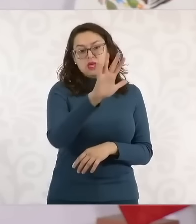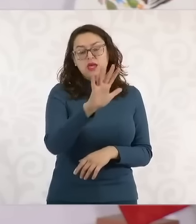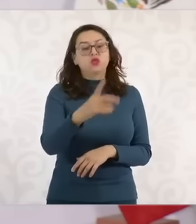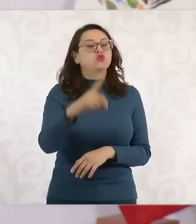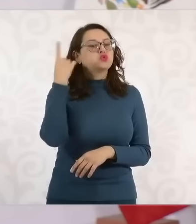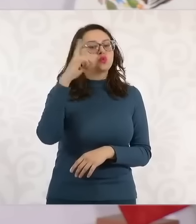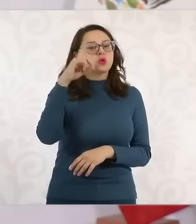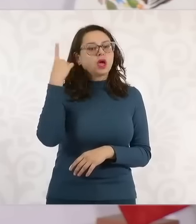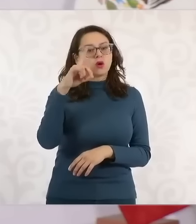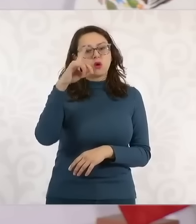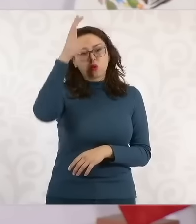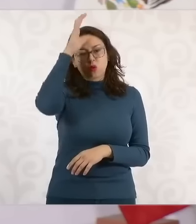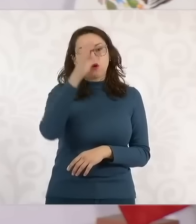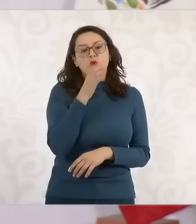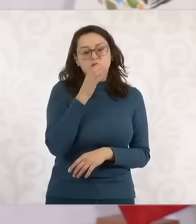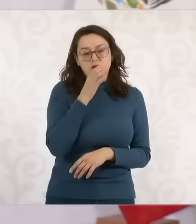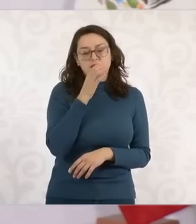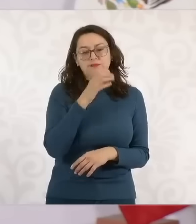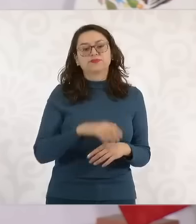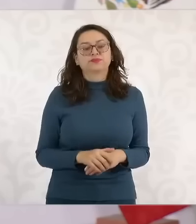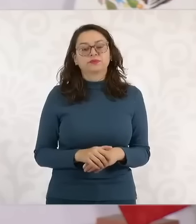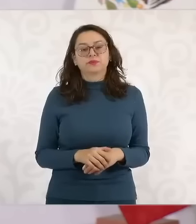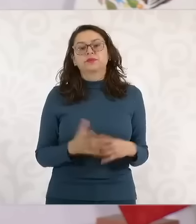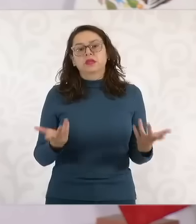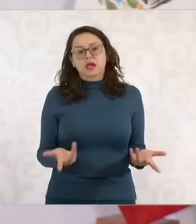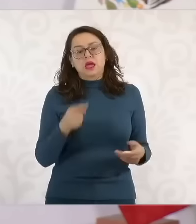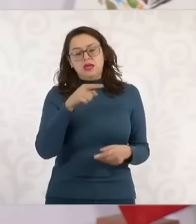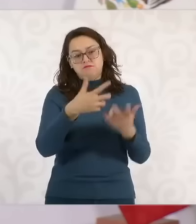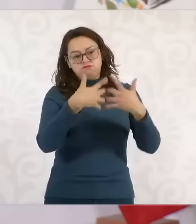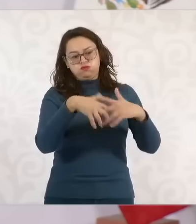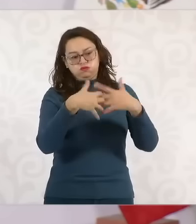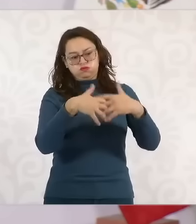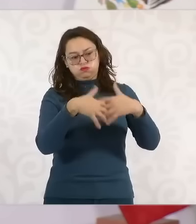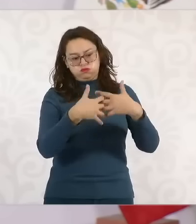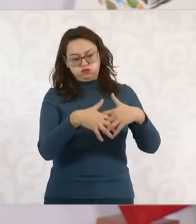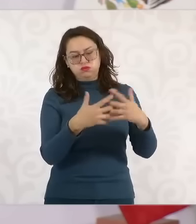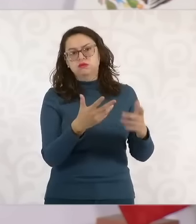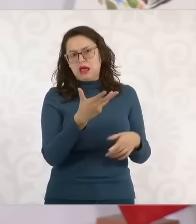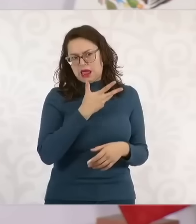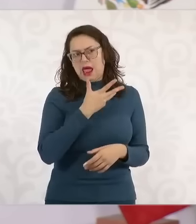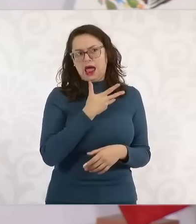y Coahuila, principalmente modernizando nuestra planta productiva, ya las plantas de procesadoras